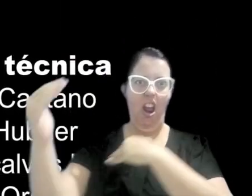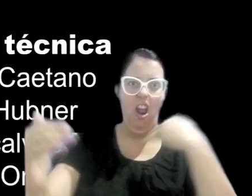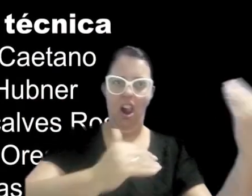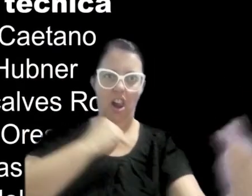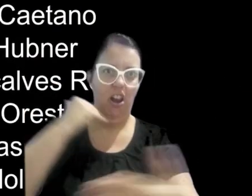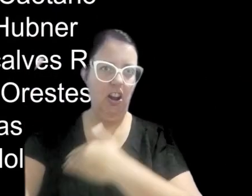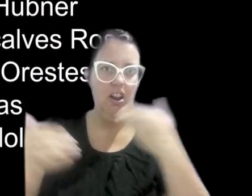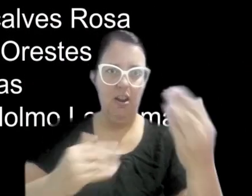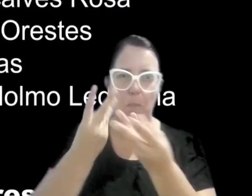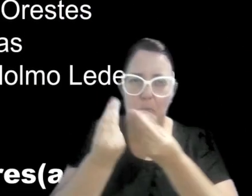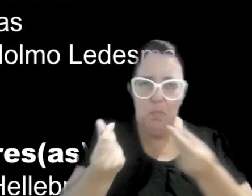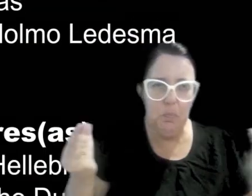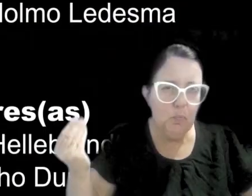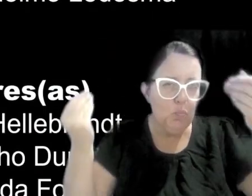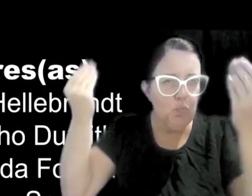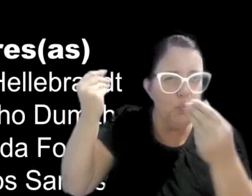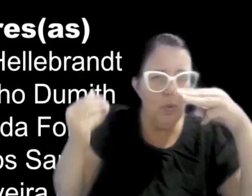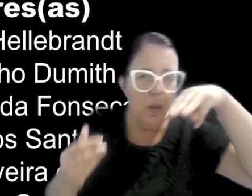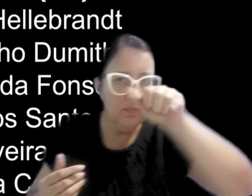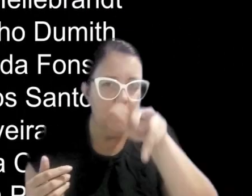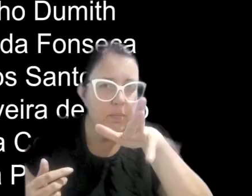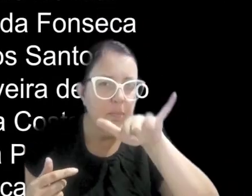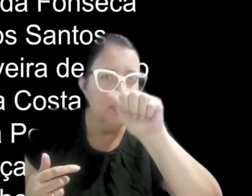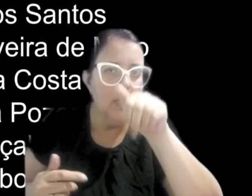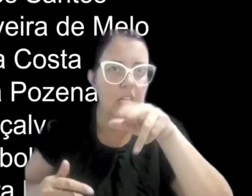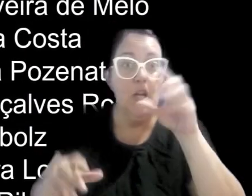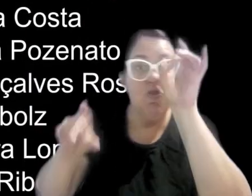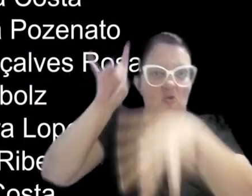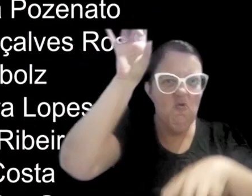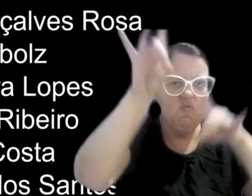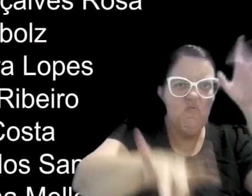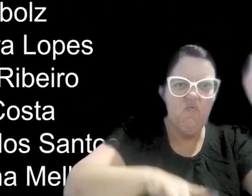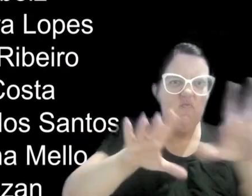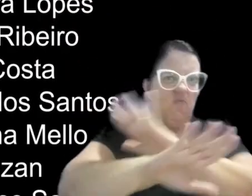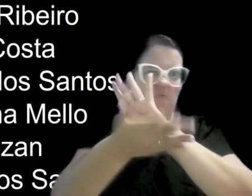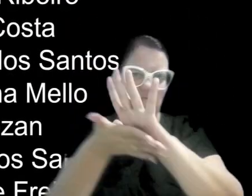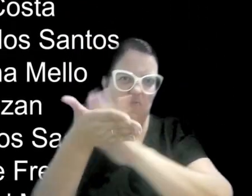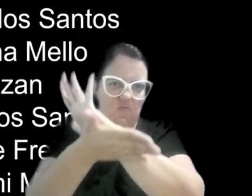Rio de lama, Doce, agora amargo Vem de Mariana, desceu rejeito, não tem pra ninguém